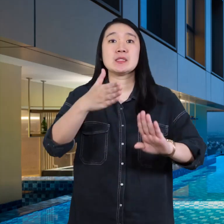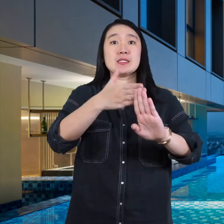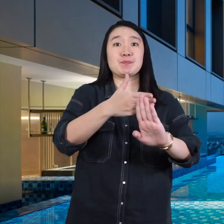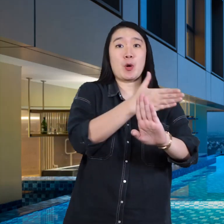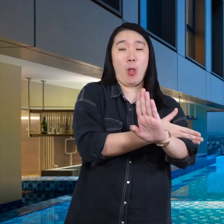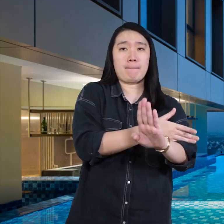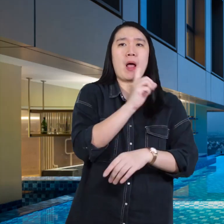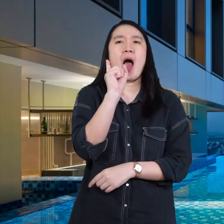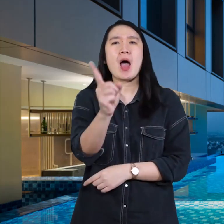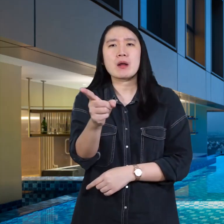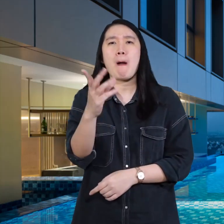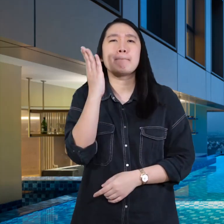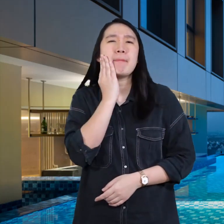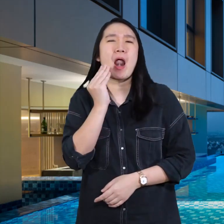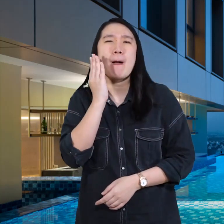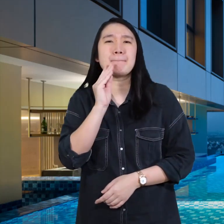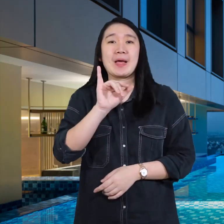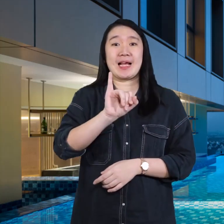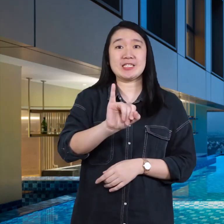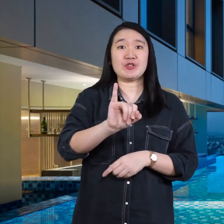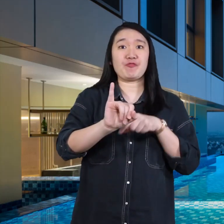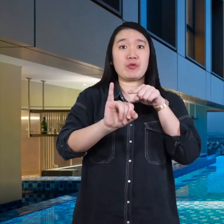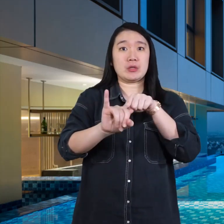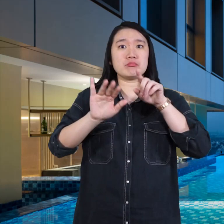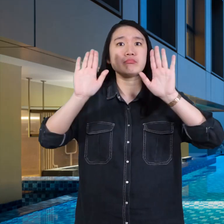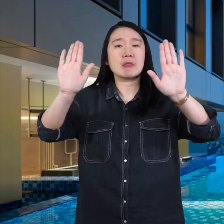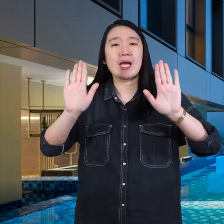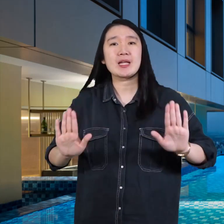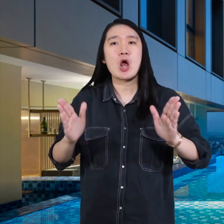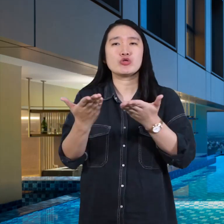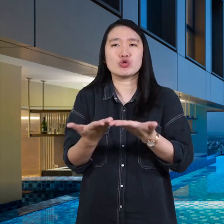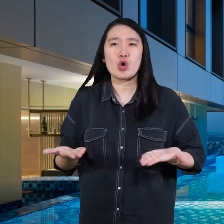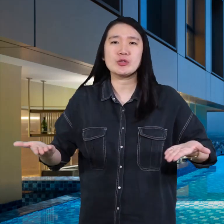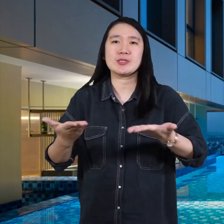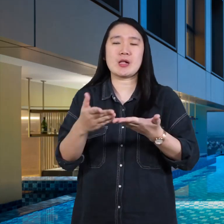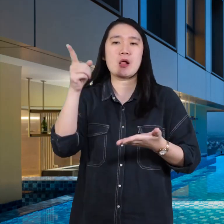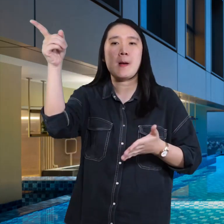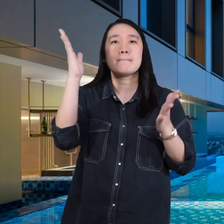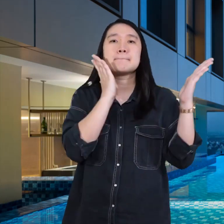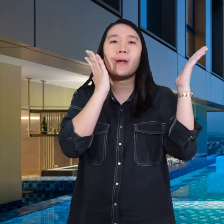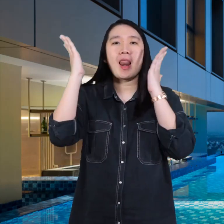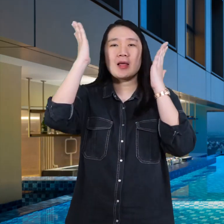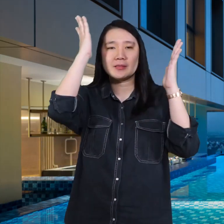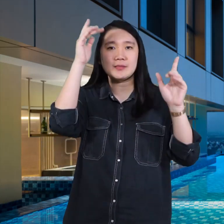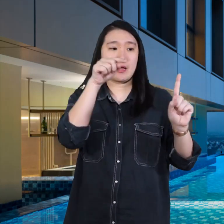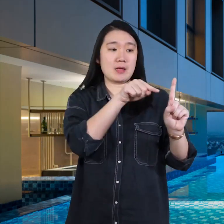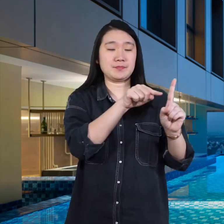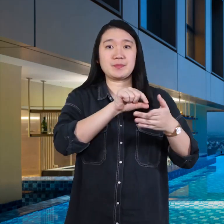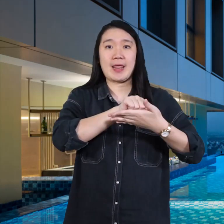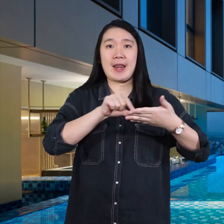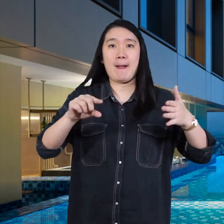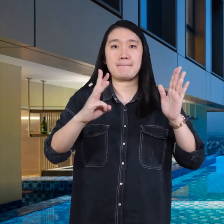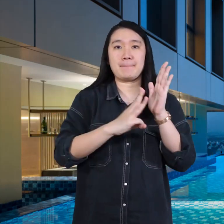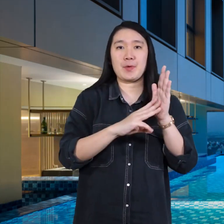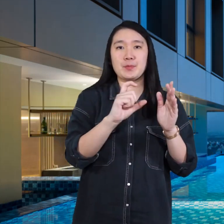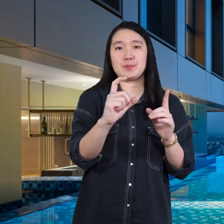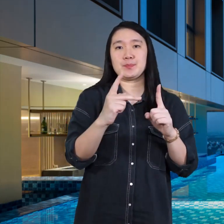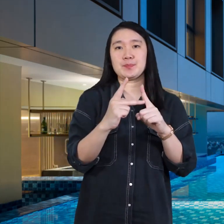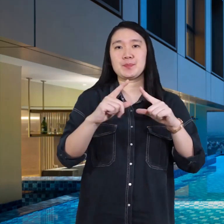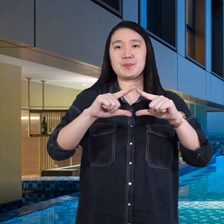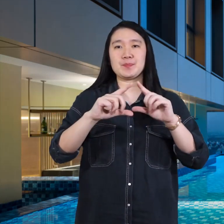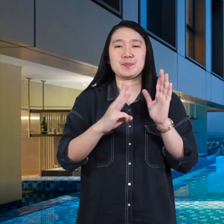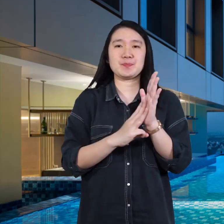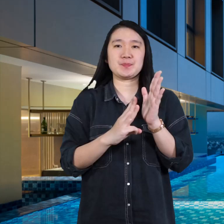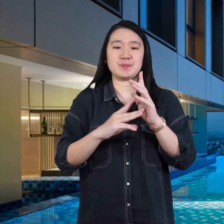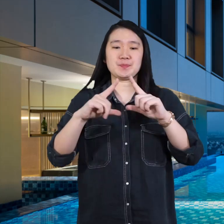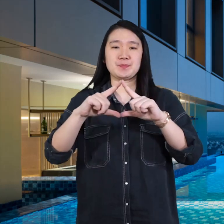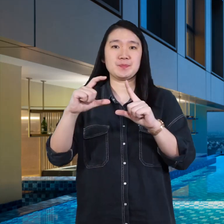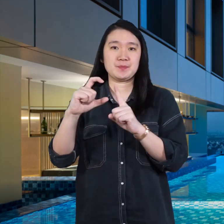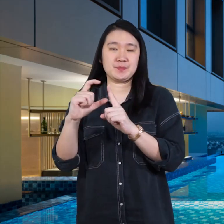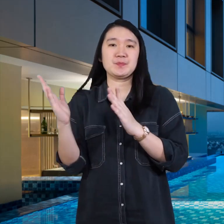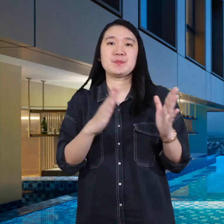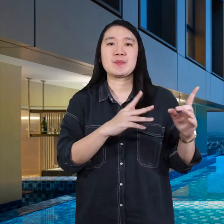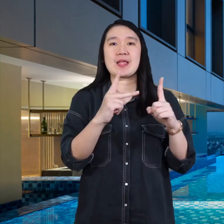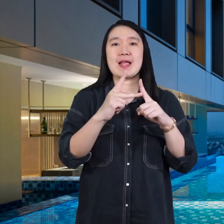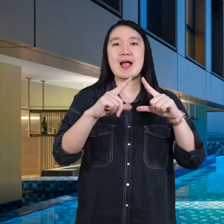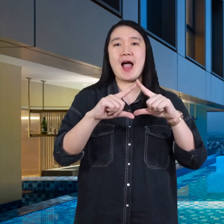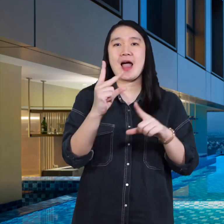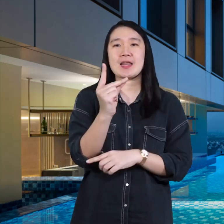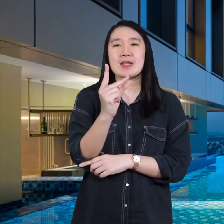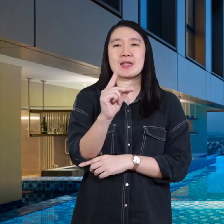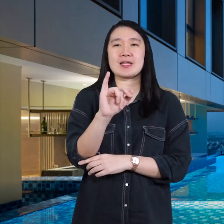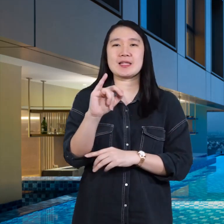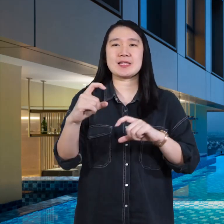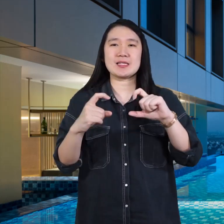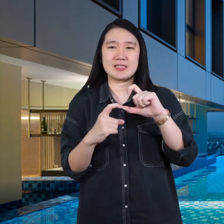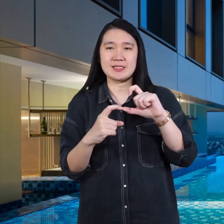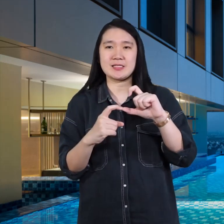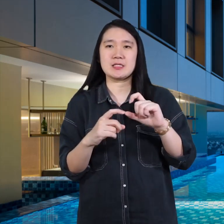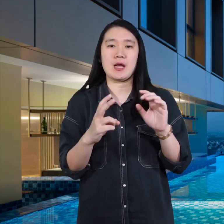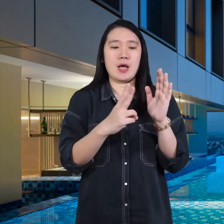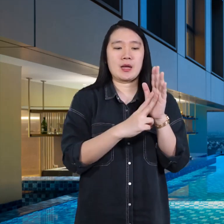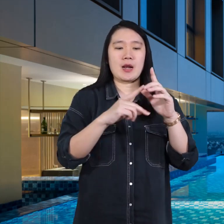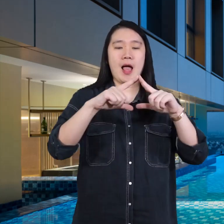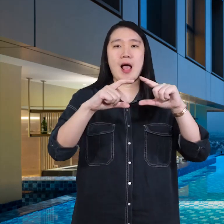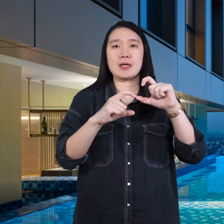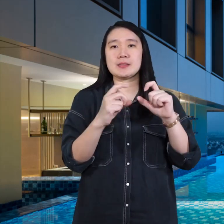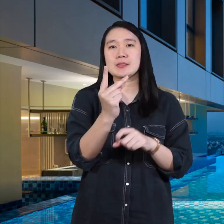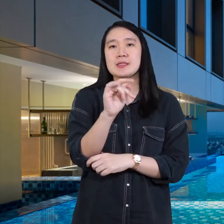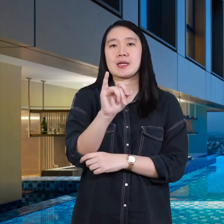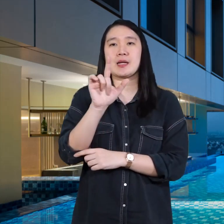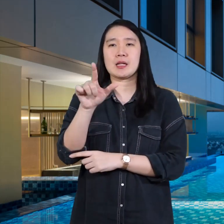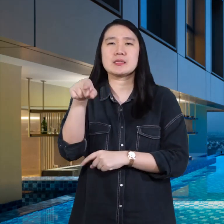Cerita ini bermula dari pengalaman influencer media sosial di Malaysia yang bernama Muhammad Harris Nasril